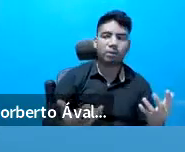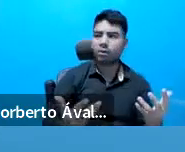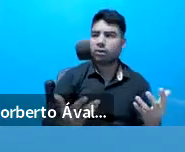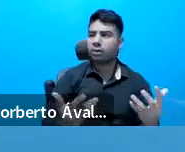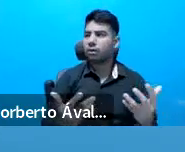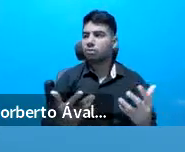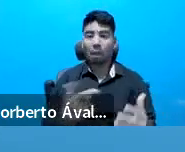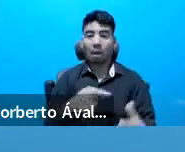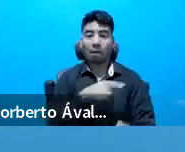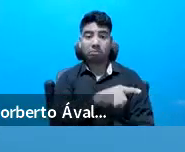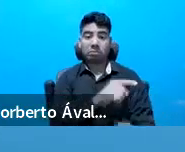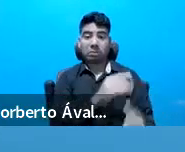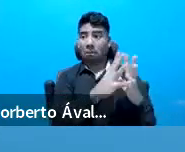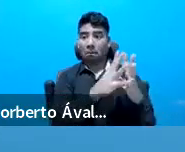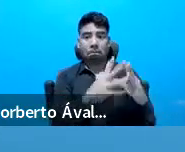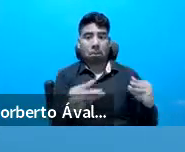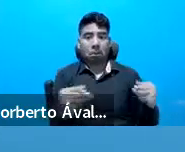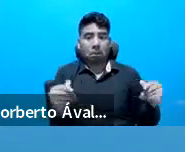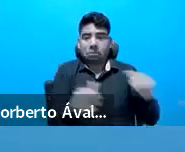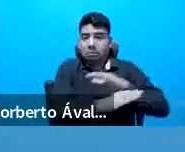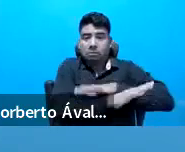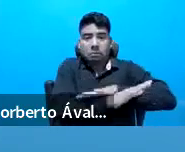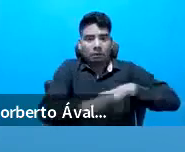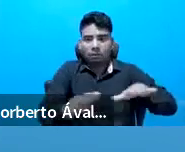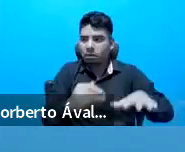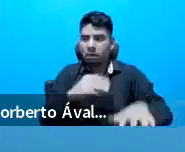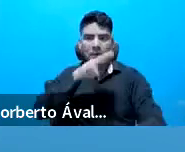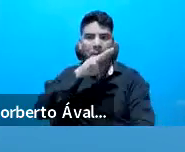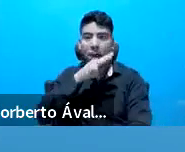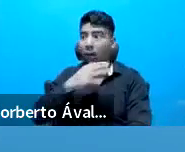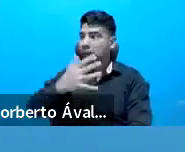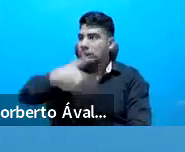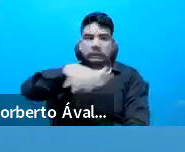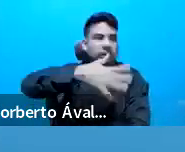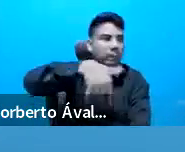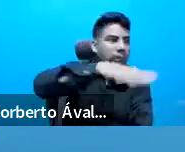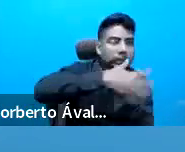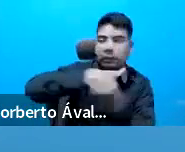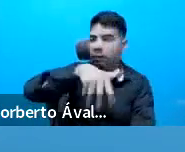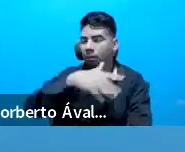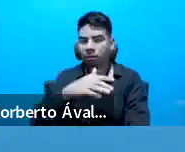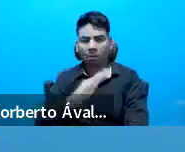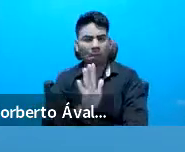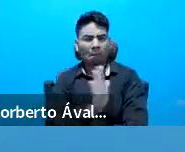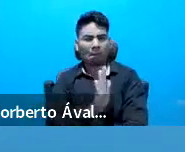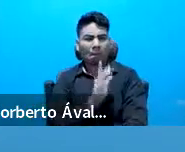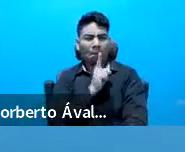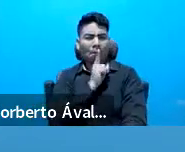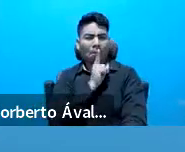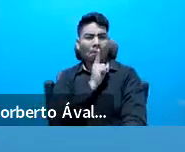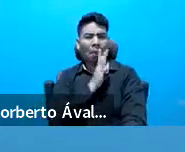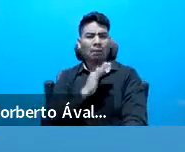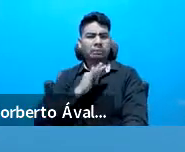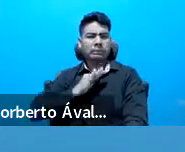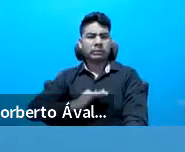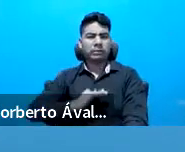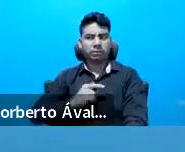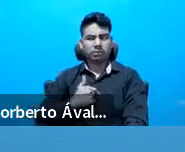Está, pero no pasa no pasó a pasó a resucitar, La niña desapareció y ella ya no la siguió buscando No sé qué tan real o qué sé qué tan real o que pende este